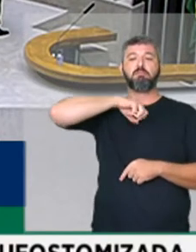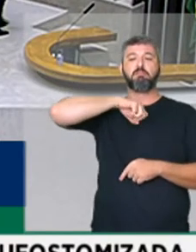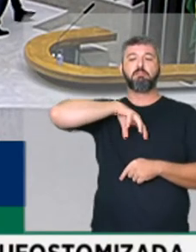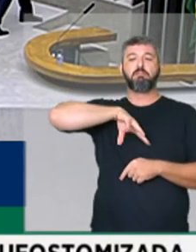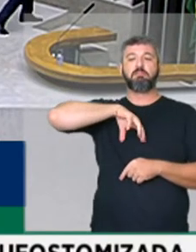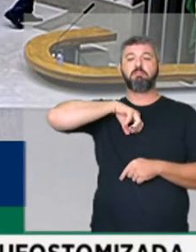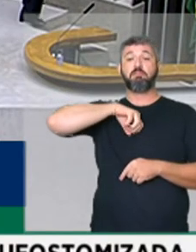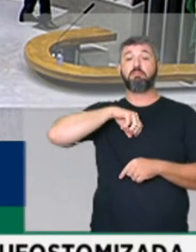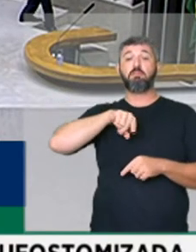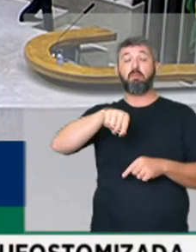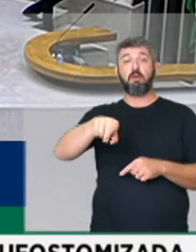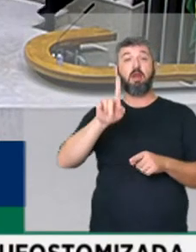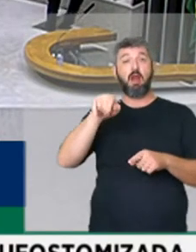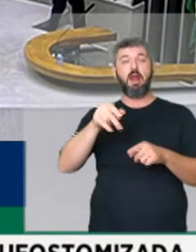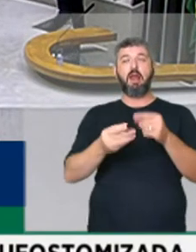DEPUTADO ALUISIO MENDES QUE